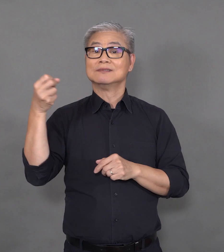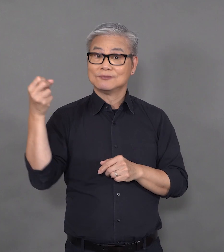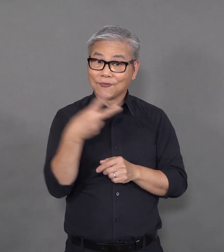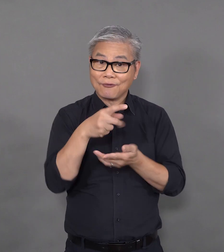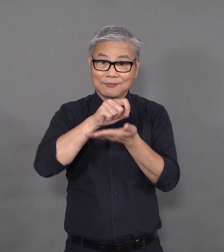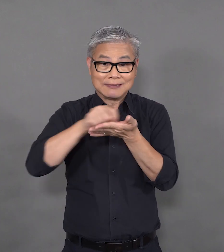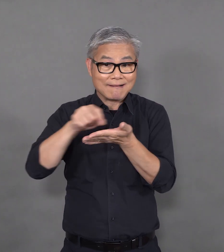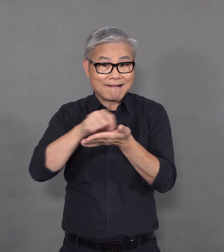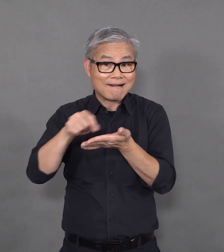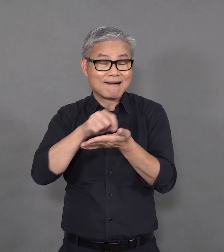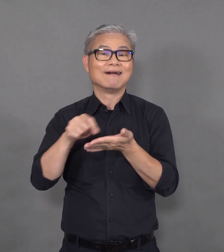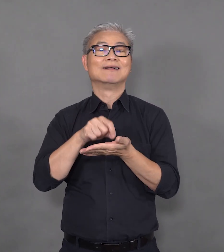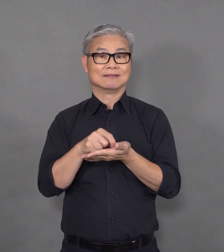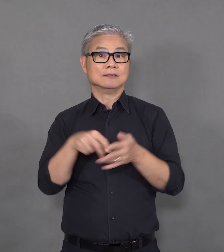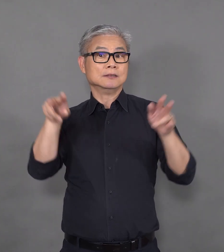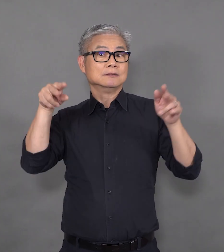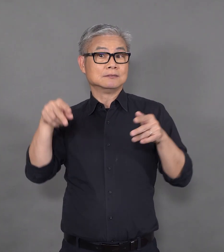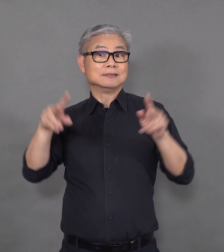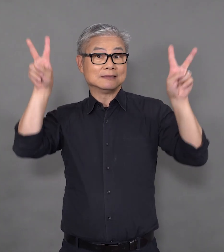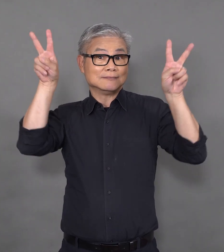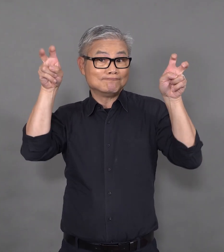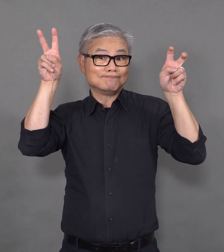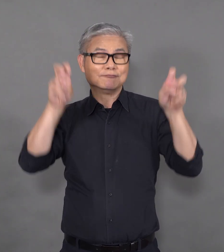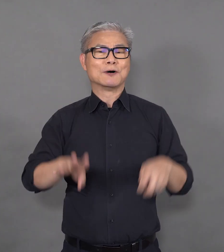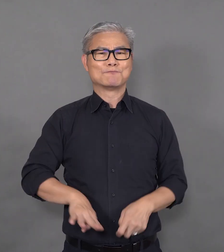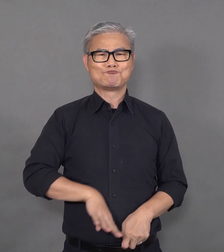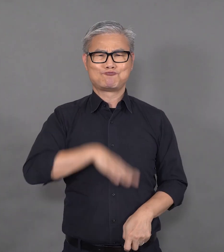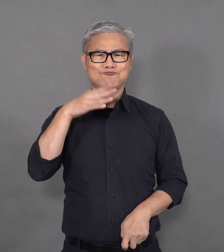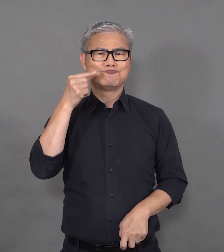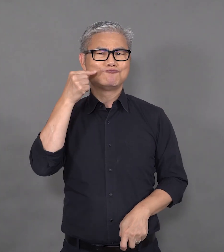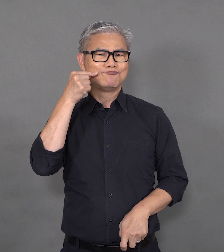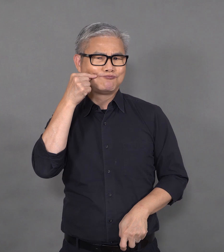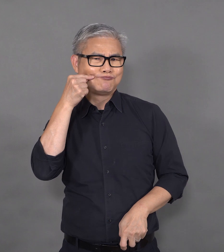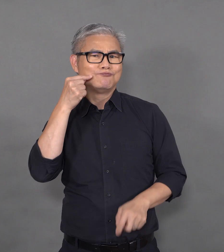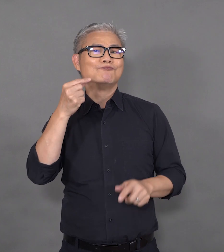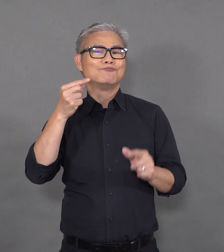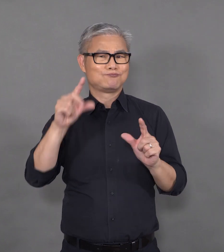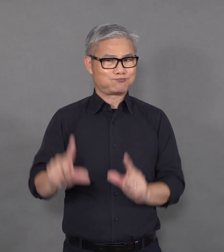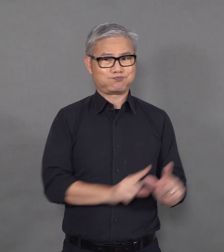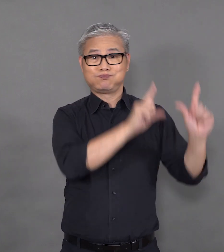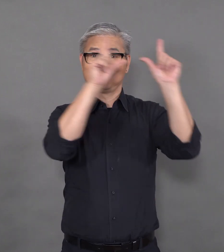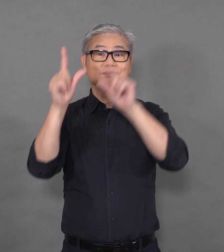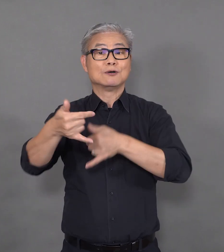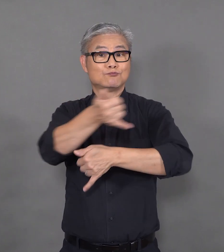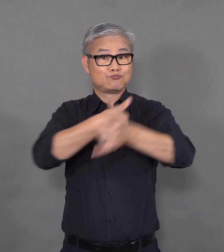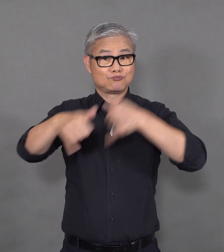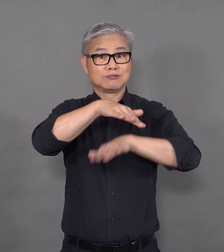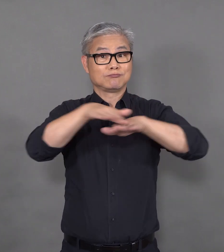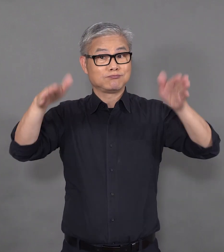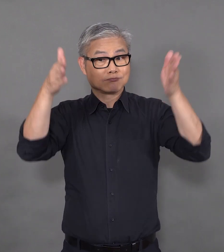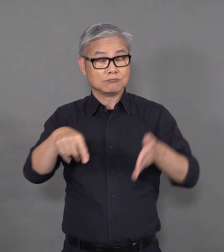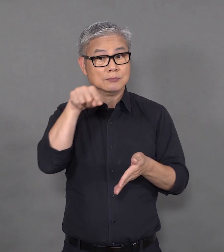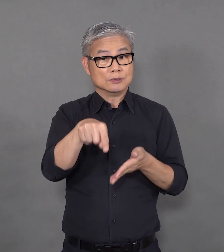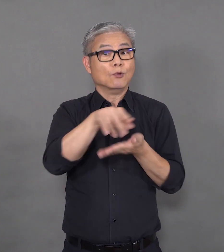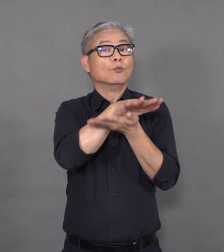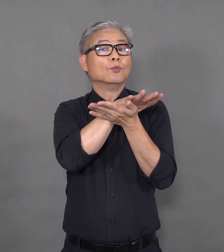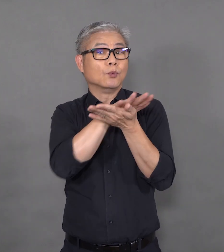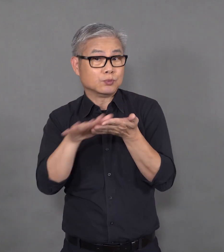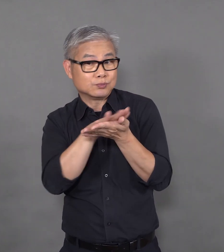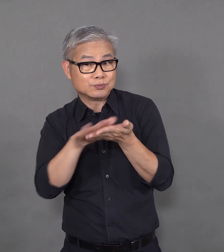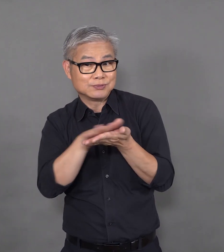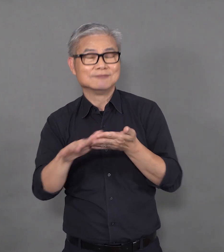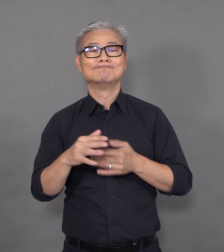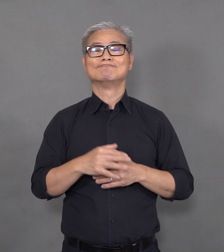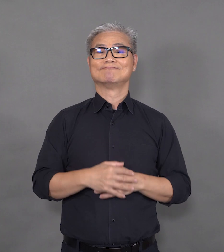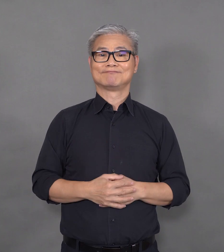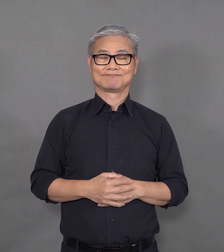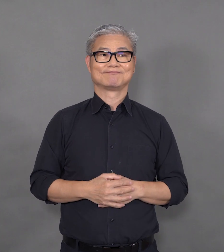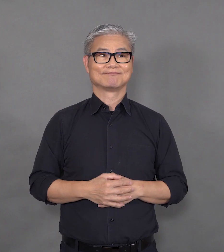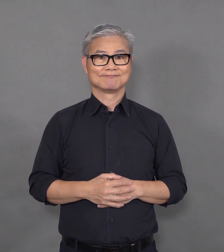這次重臨帶來充滿生活感的劇場作品